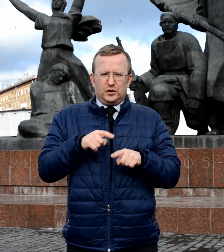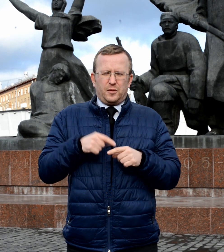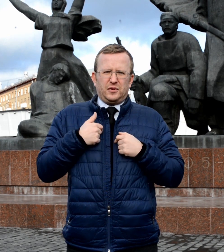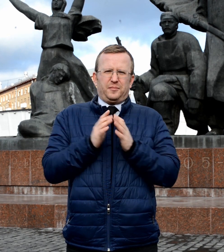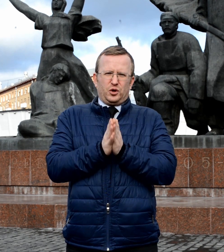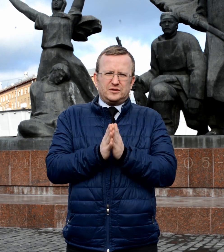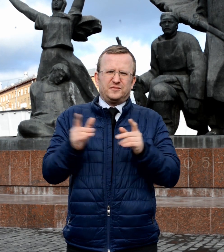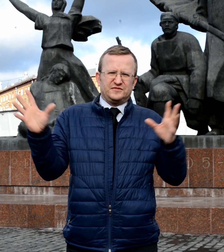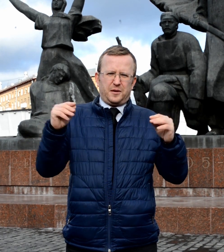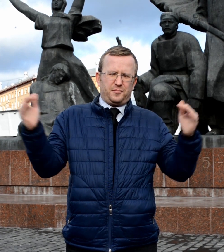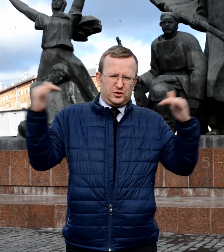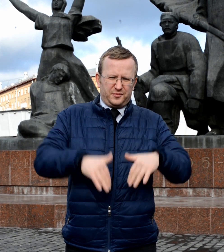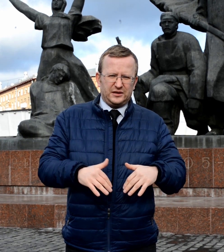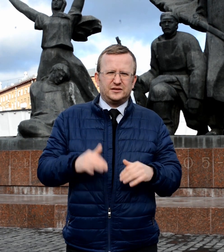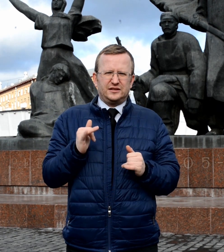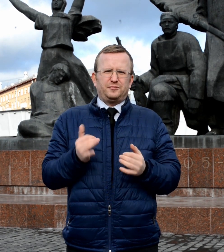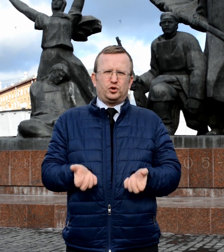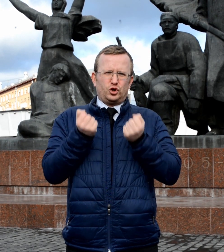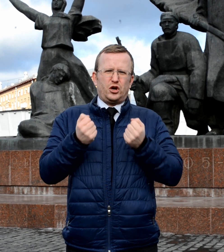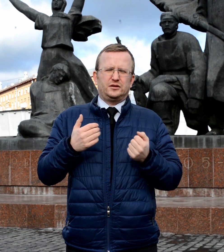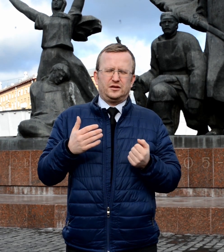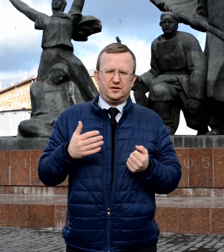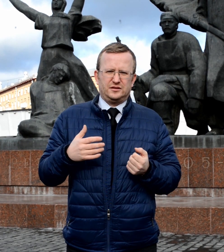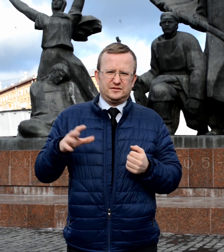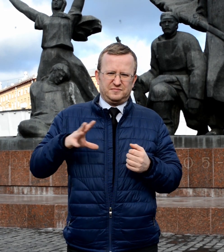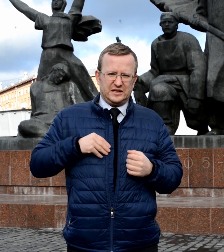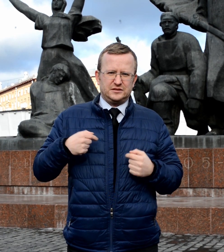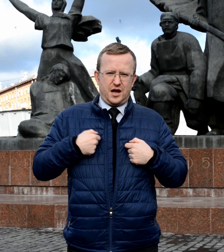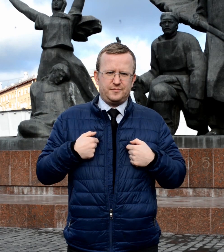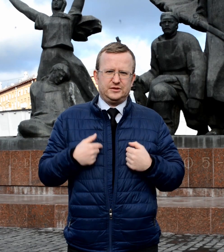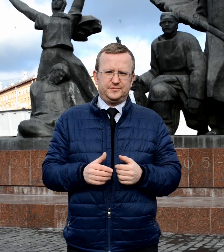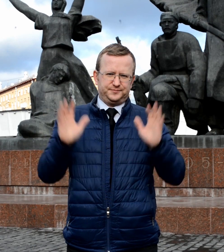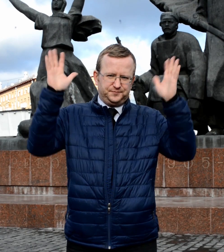Поэтому я прошу прийти и вместе с нами поддержать ВОГ.